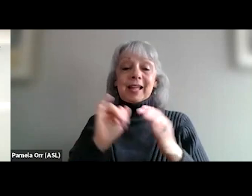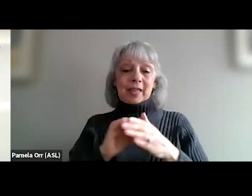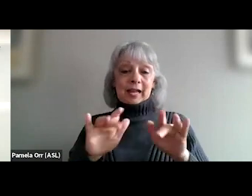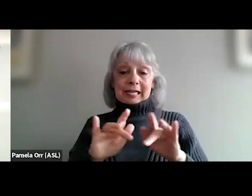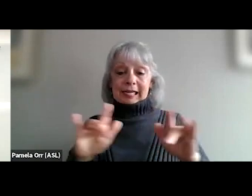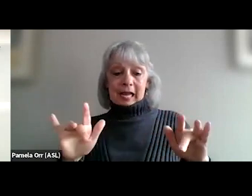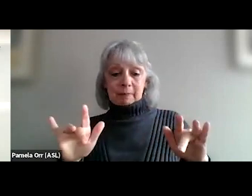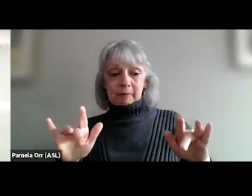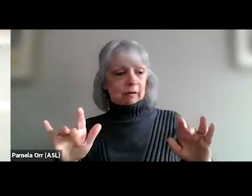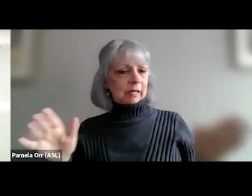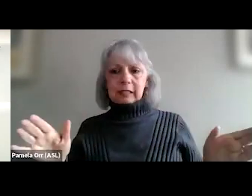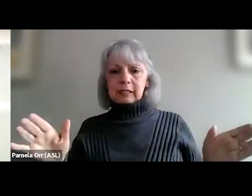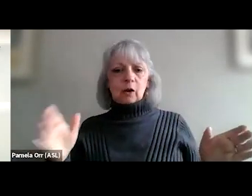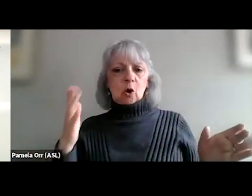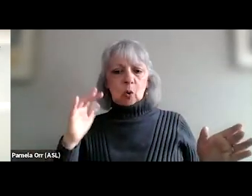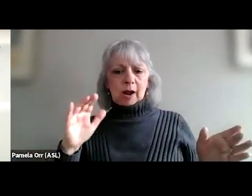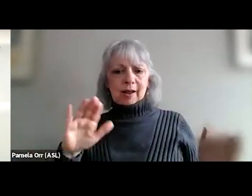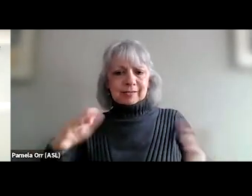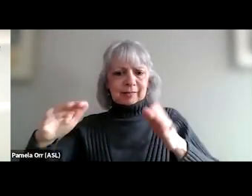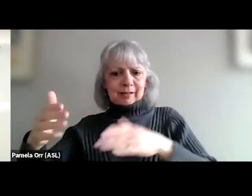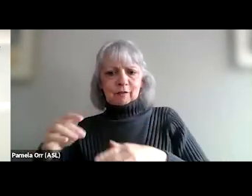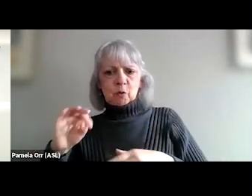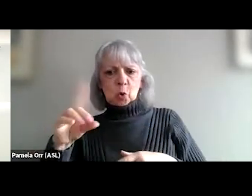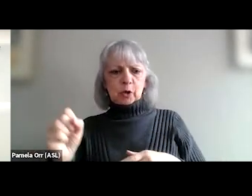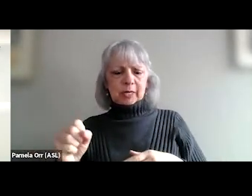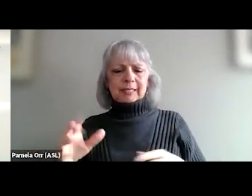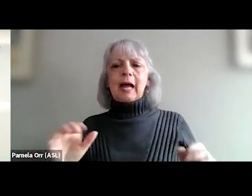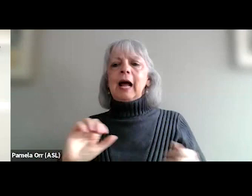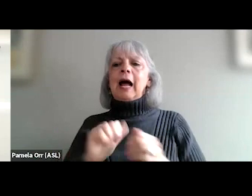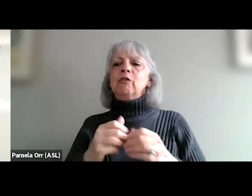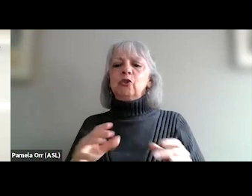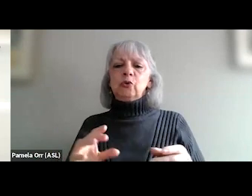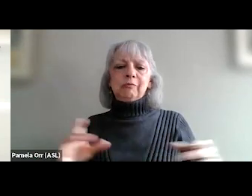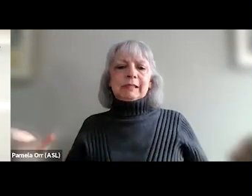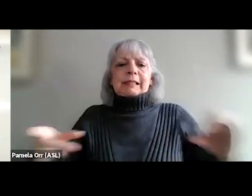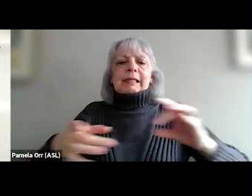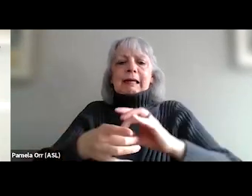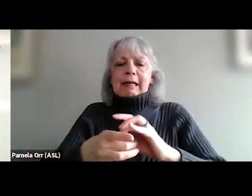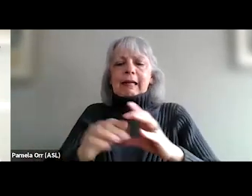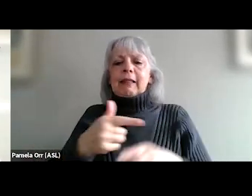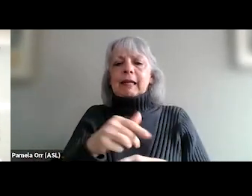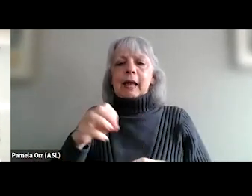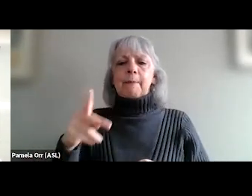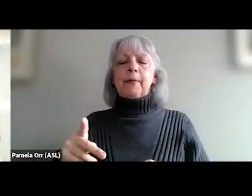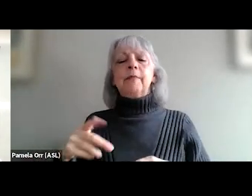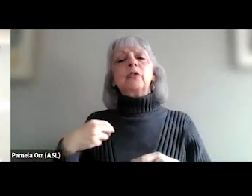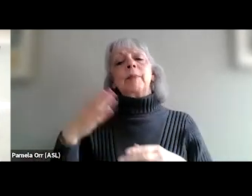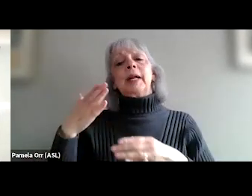que está causando muertes por sobredosis de opioides en mi comunidad en personas como yo. quiero terminar mi sección con esta cita